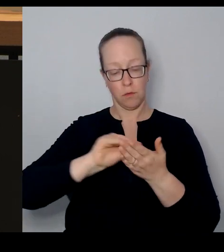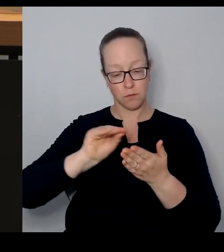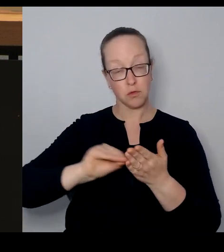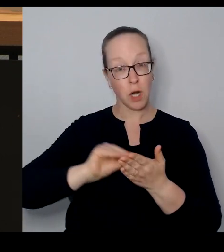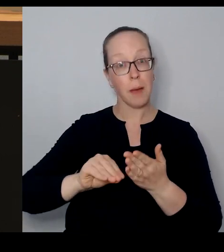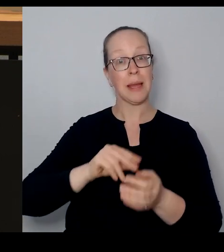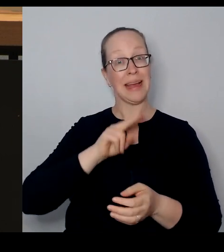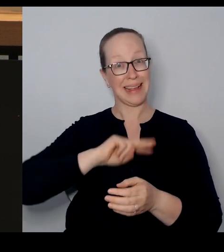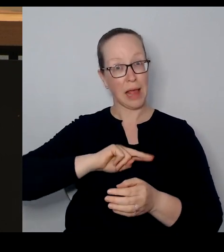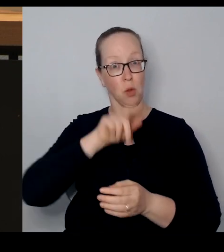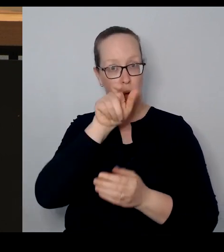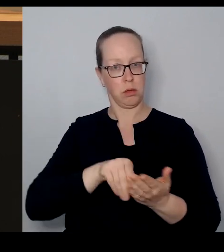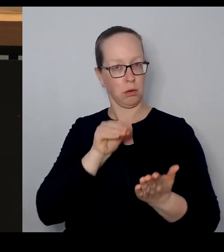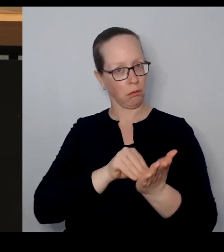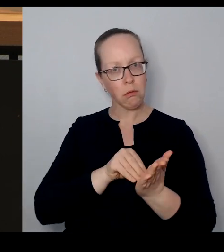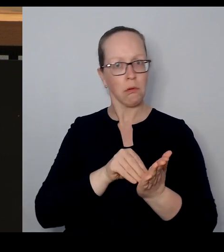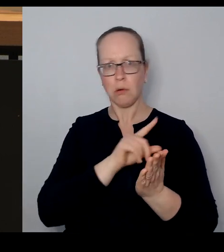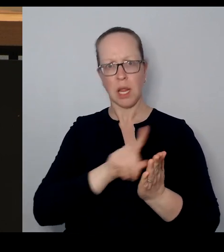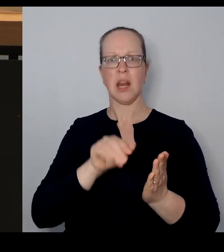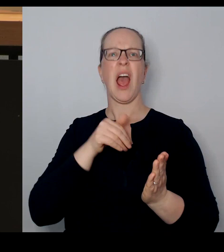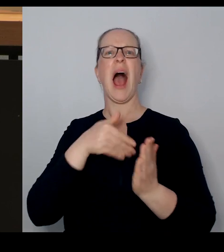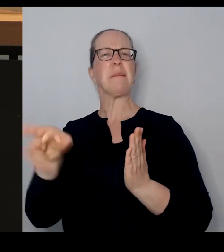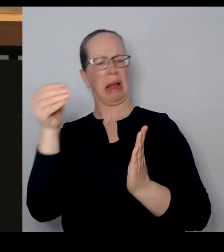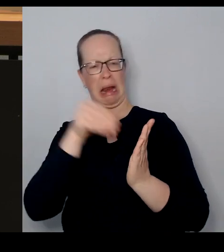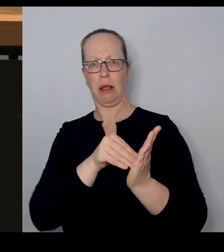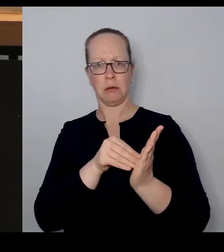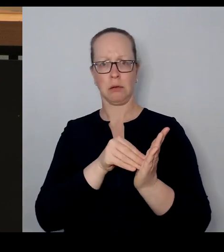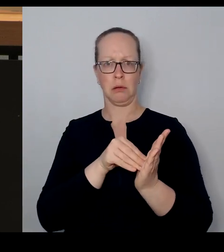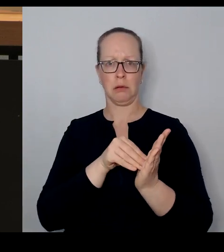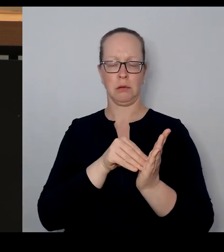Lesen Sie doch bitte Ihren Antrag so da steht genau das drin.